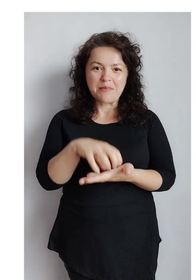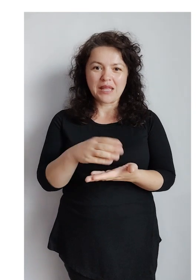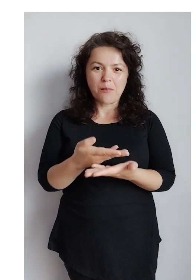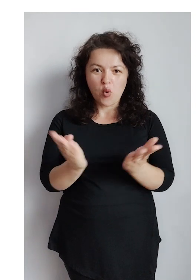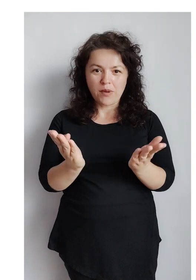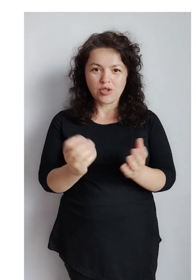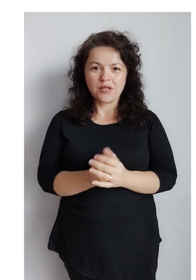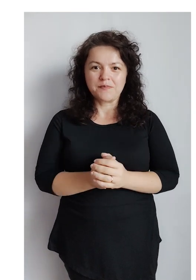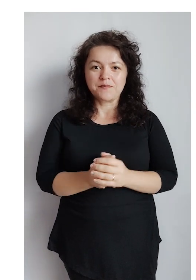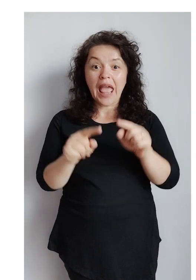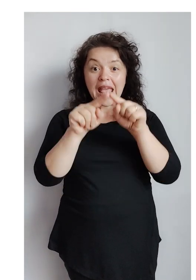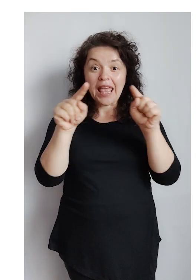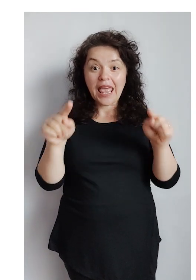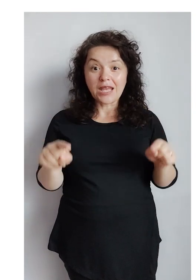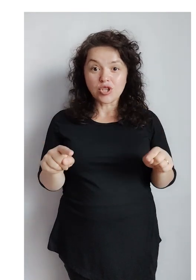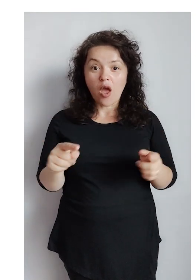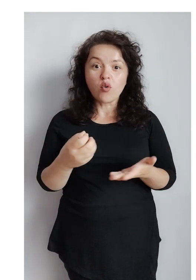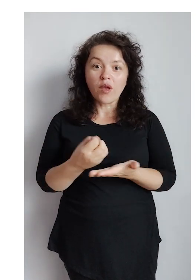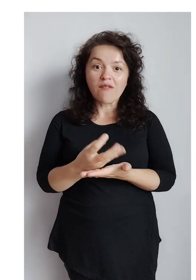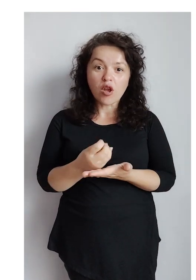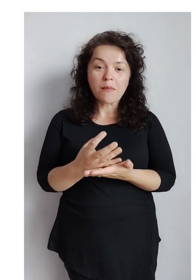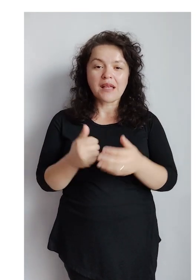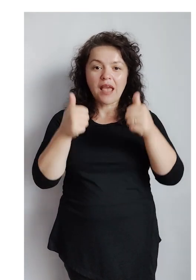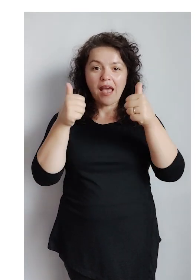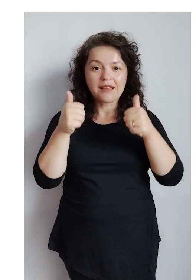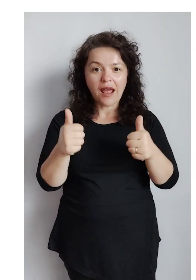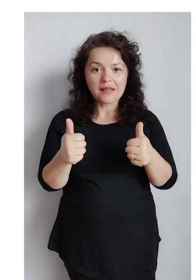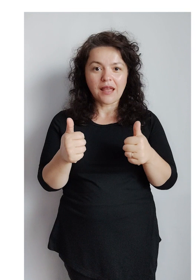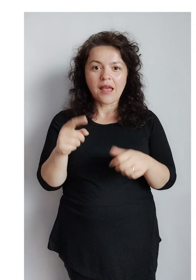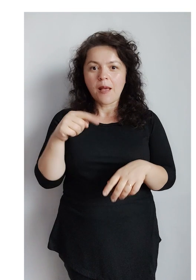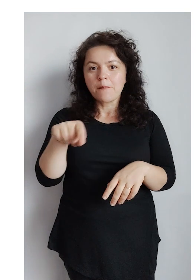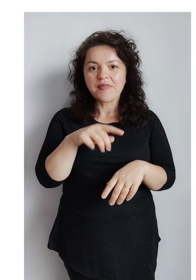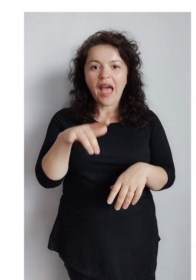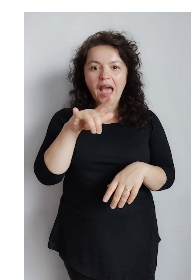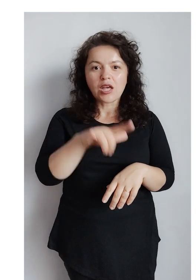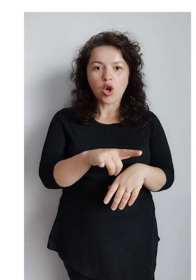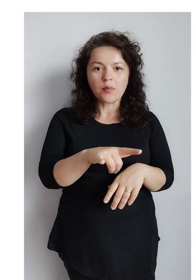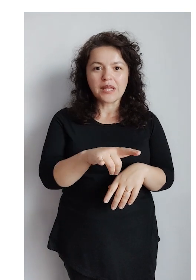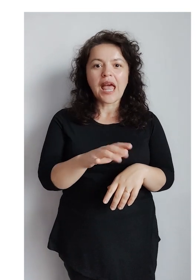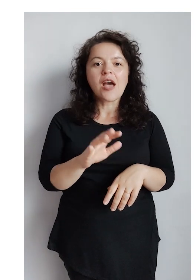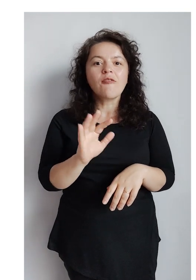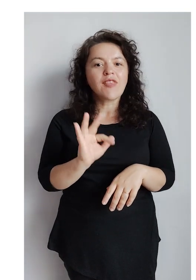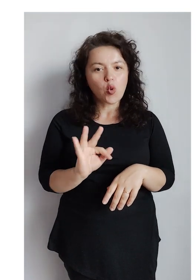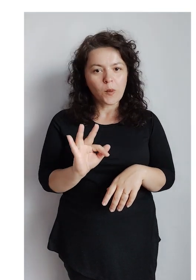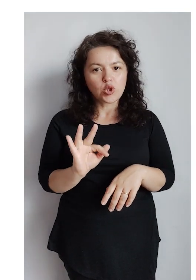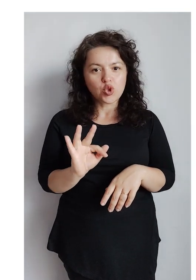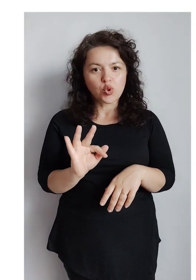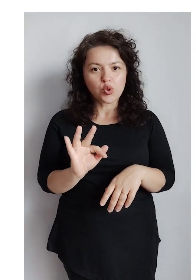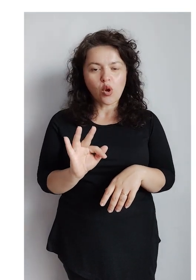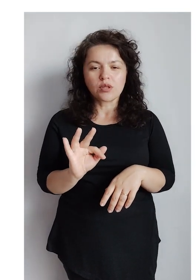Un ghișeu cu informații și ecrane de joc în aeroportul Fiumicino din Roma